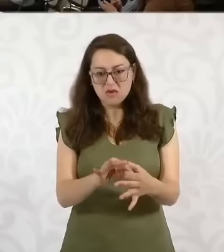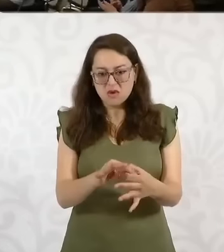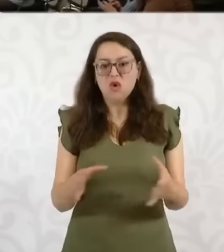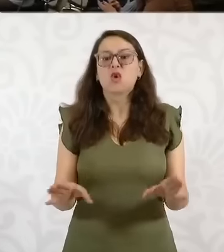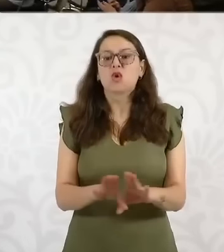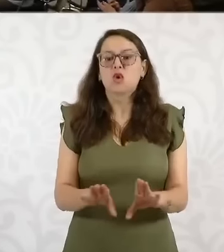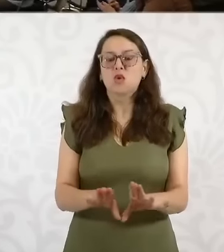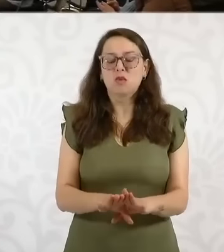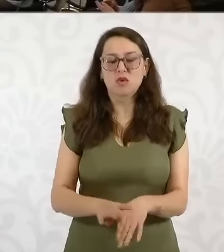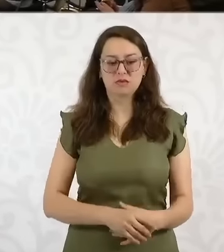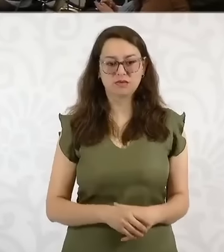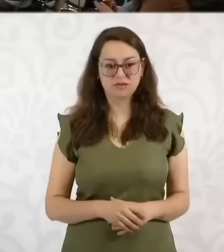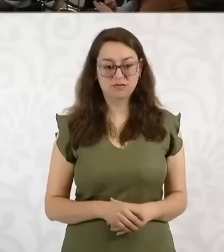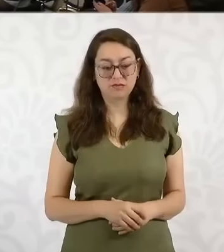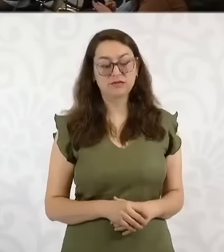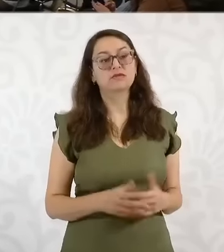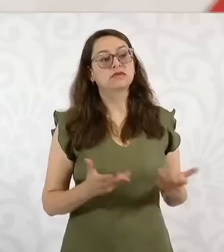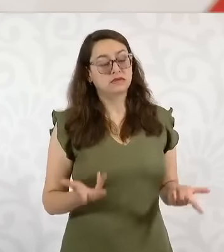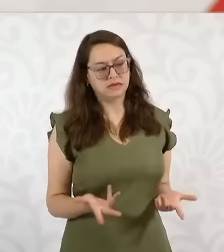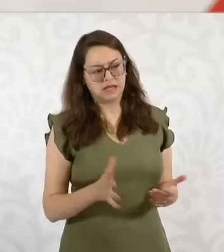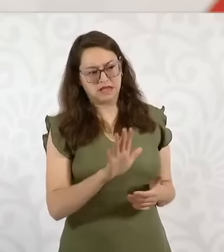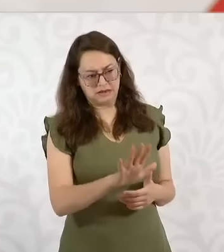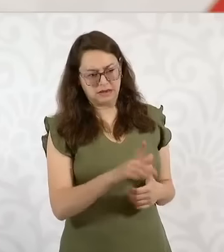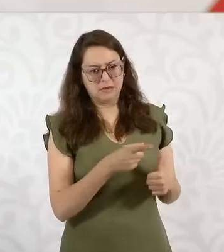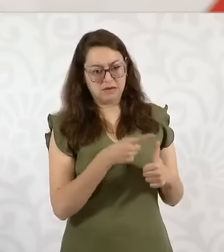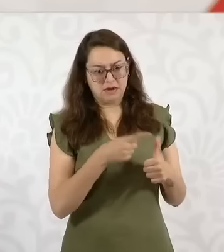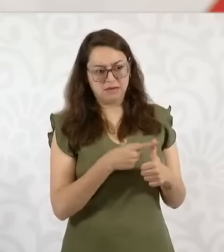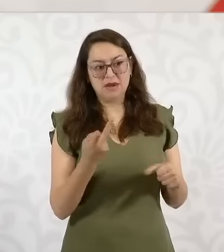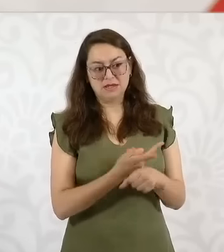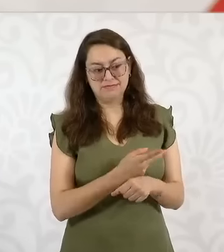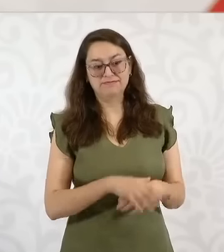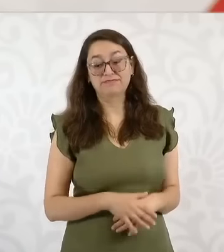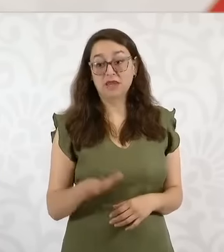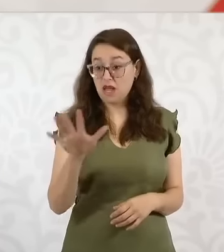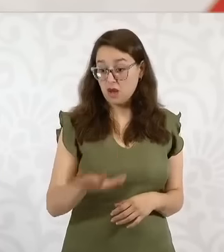Primero hay que ver con el municipio por qué no se recoge la basura, porque muchas veces es